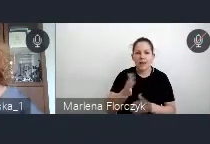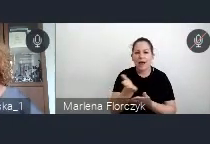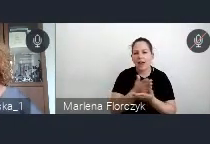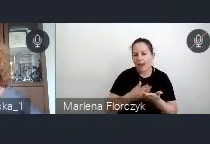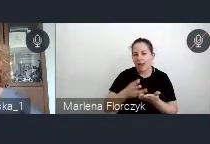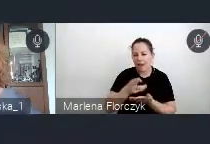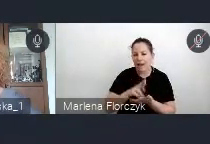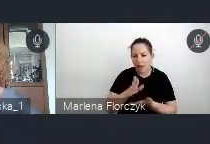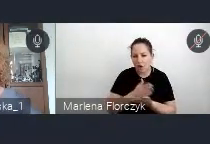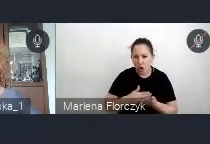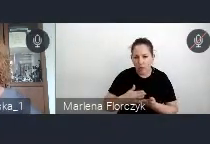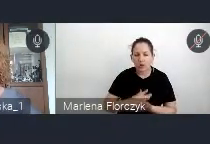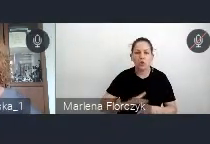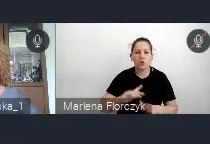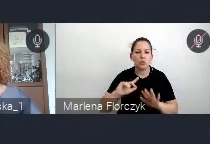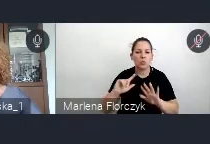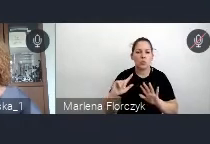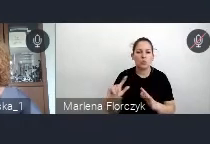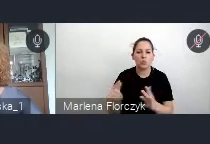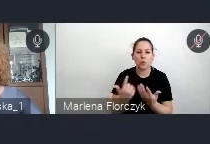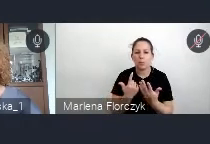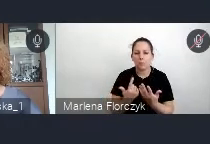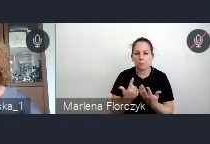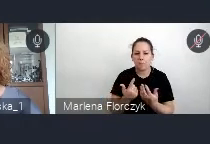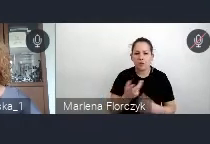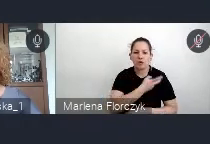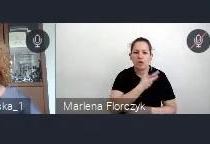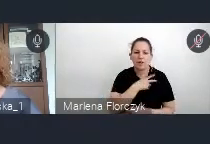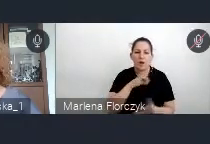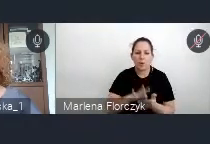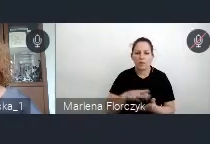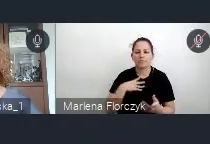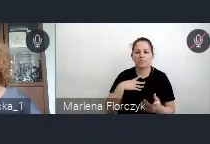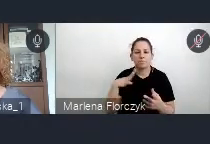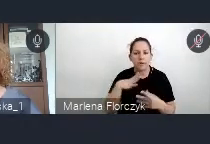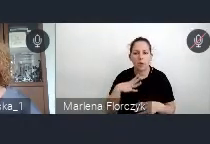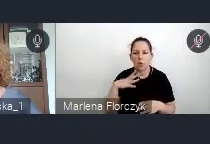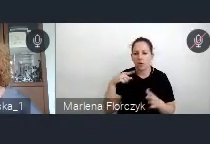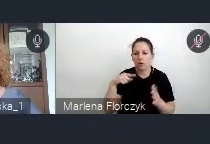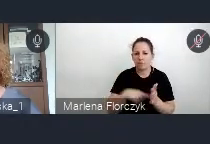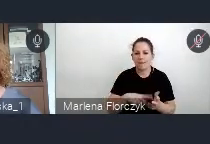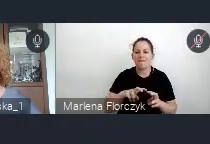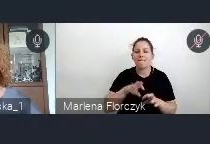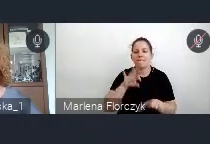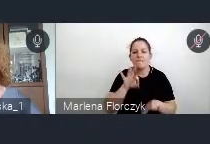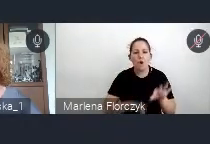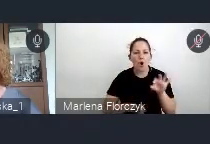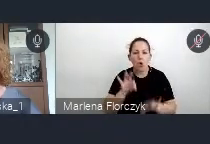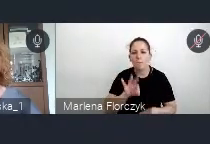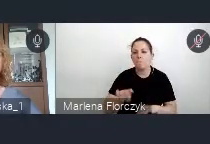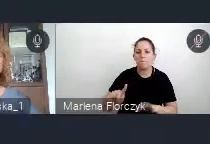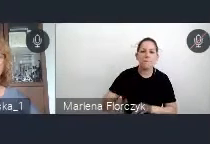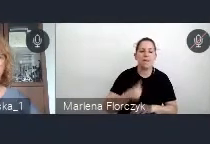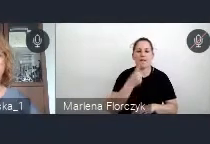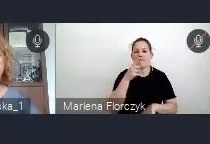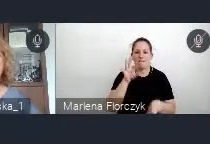7 czerwca miałam przyjemność bycia na forum, pierwszym forum tej Misji,